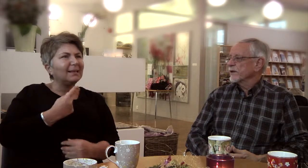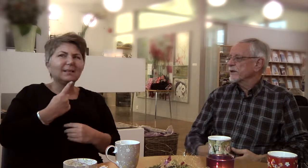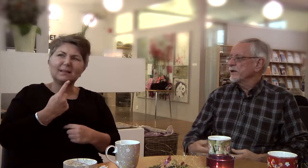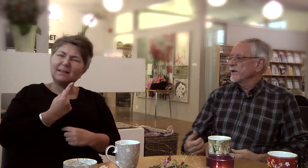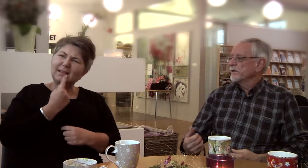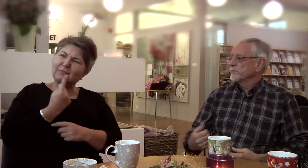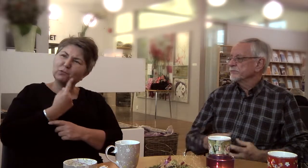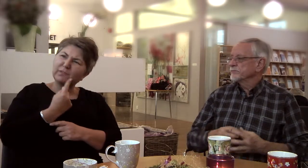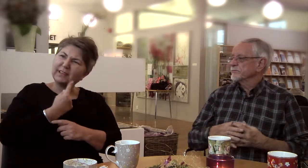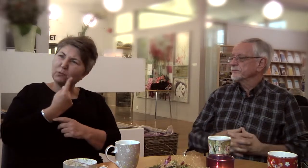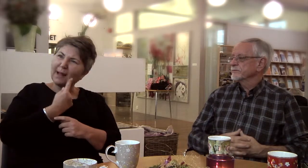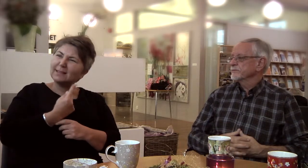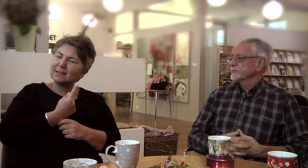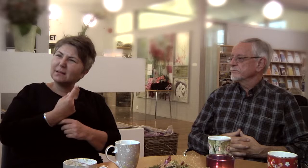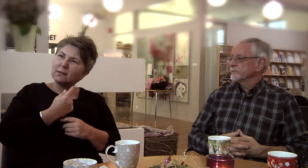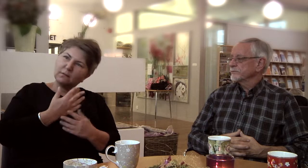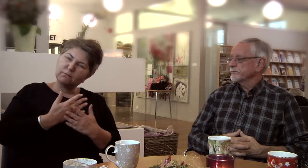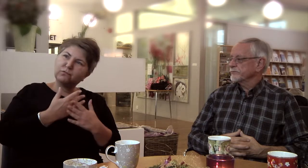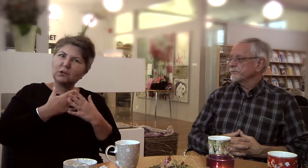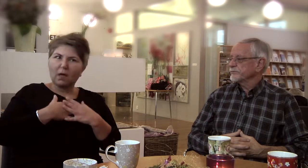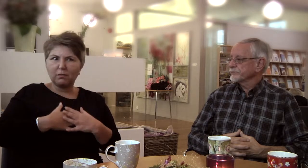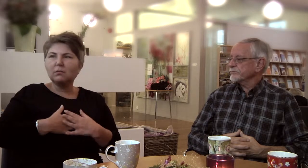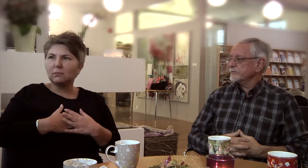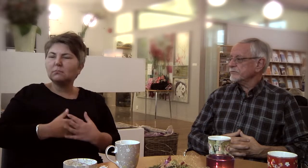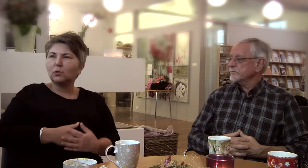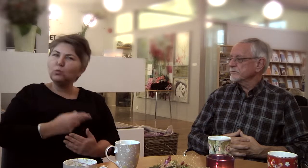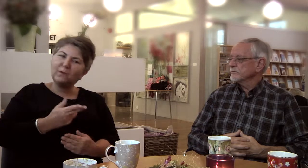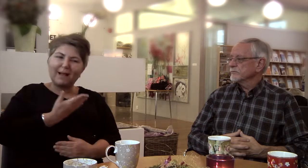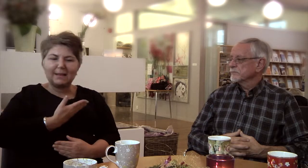Det er veldig individuelt hvordan en føler det.